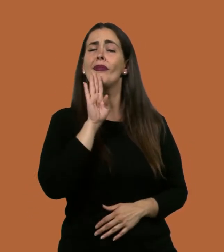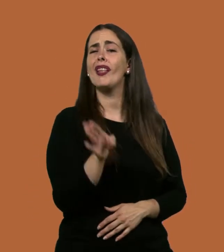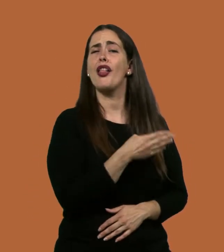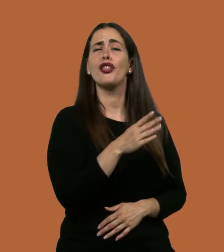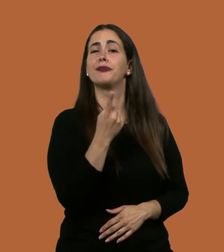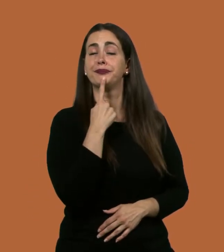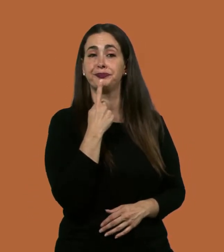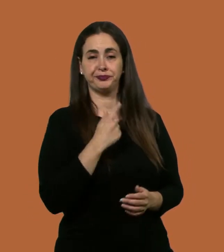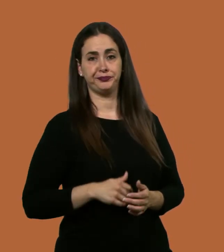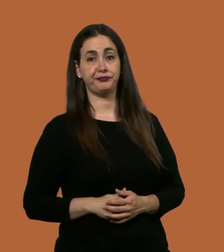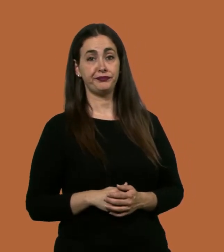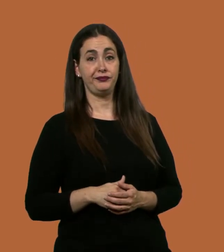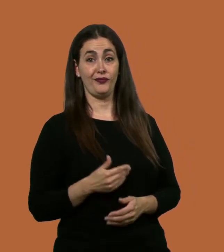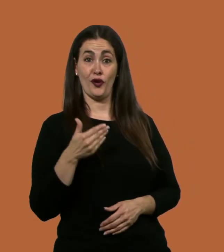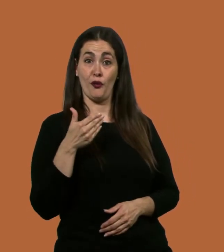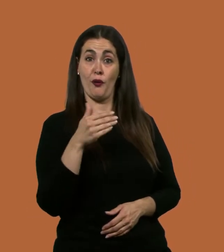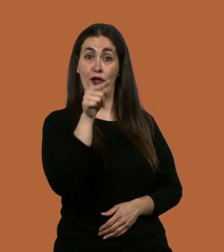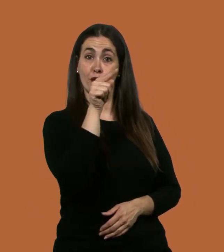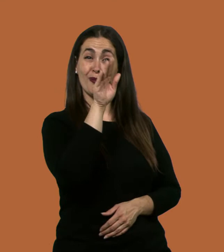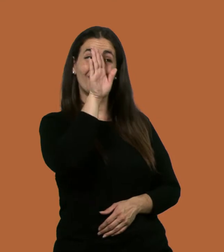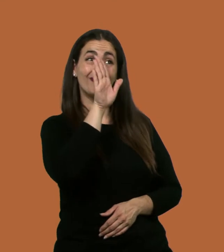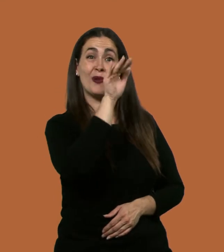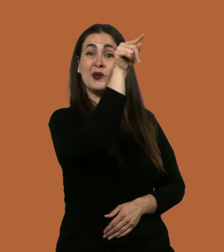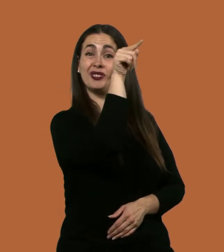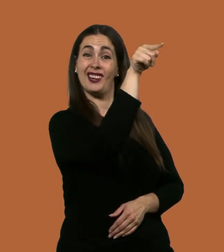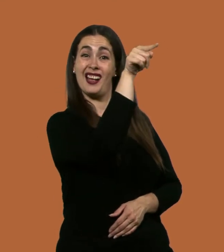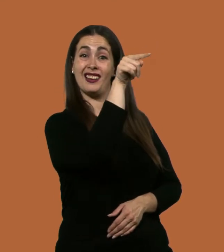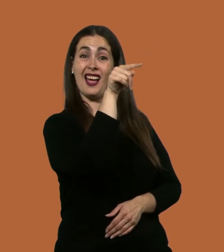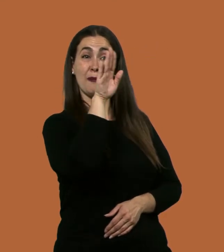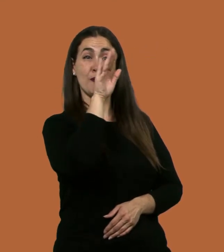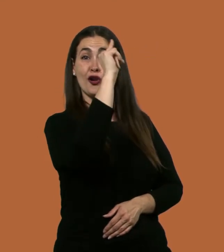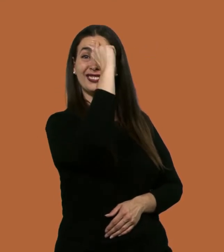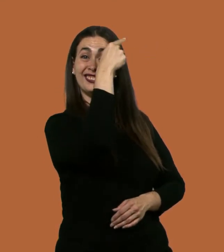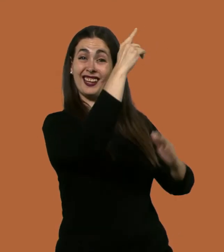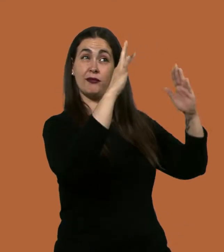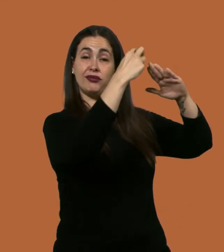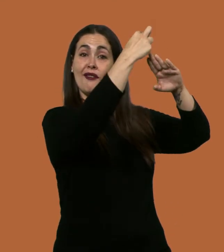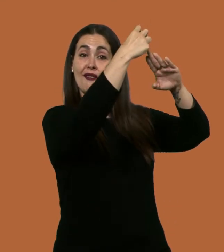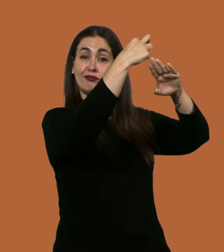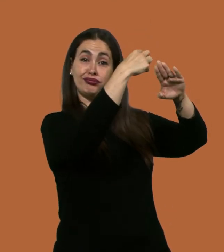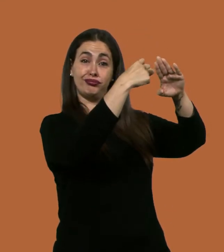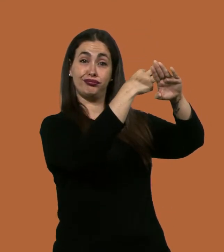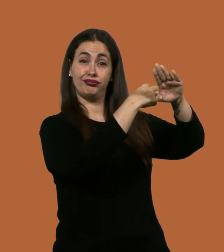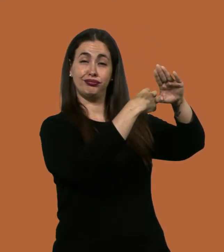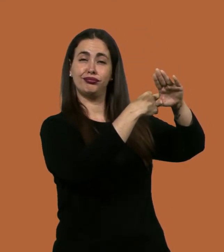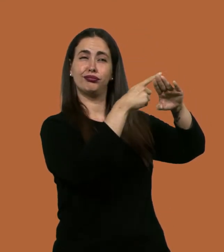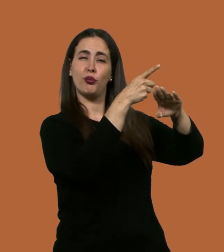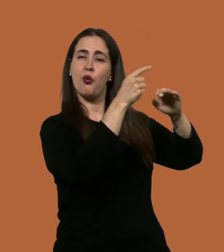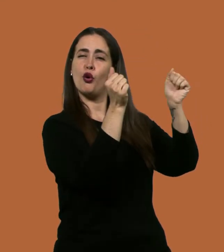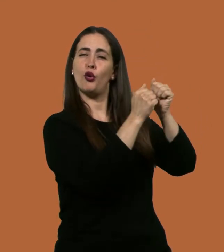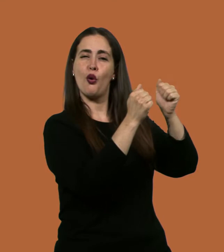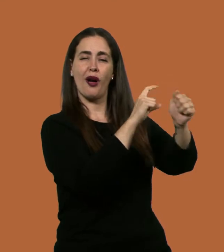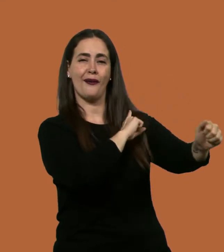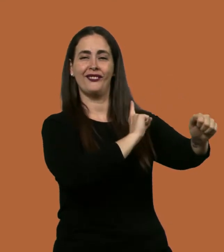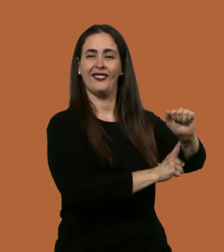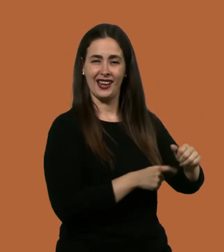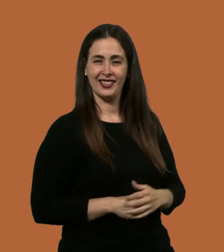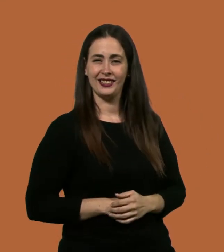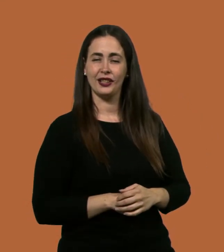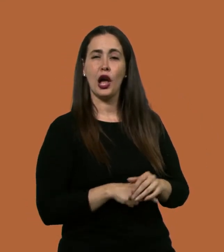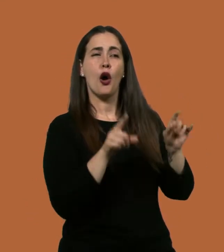"Quan baixes de Montseny, valerós Roca, com si una roca de Montseny baixara,